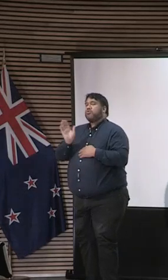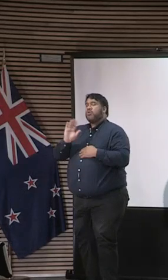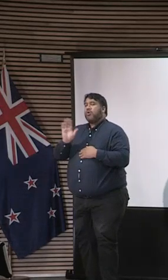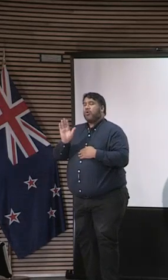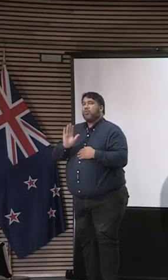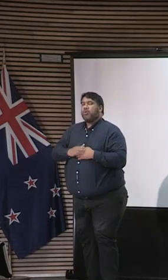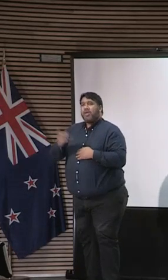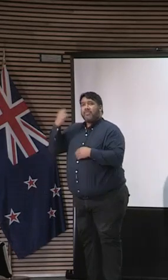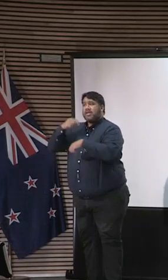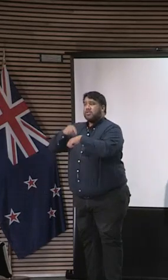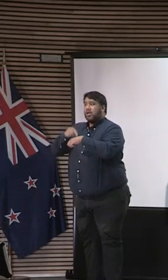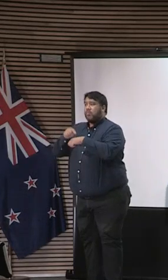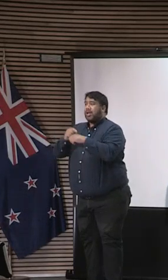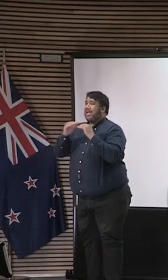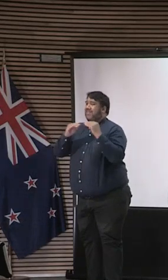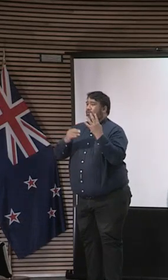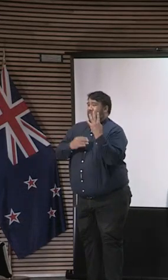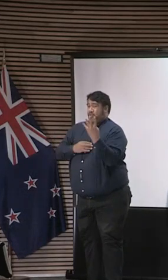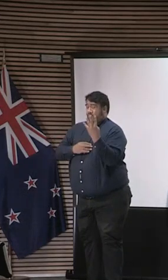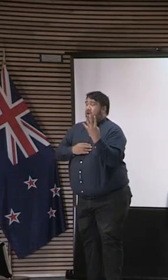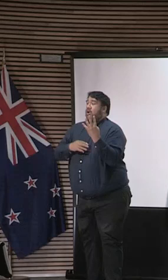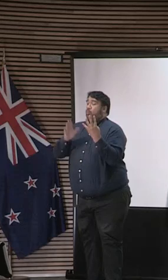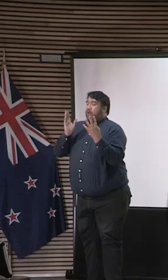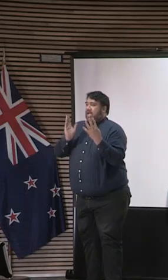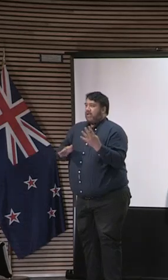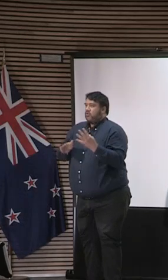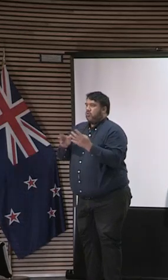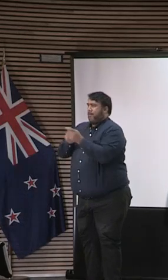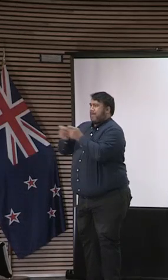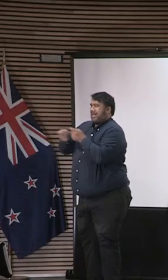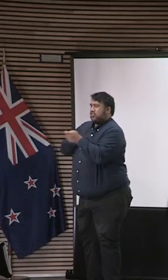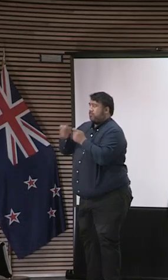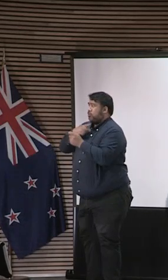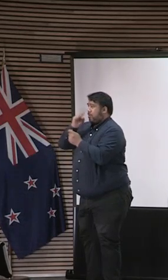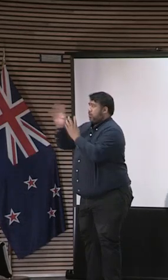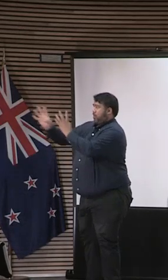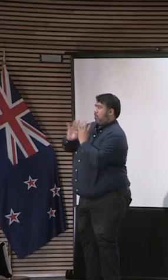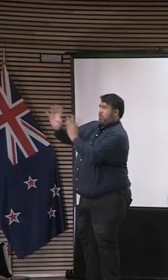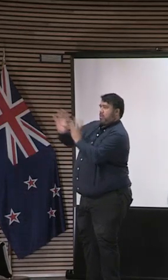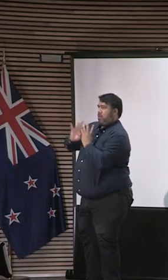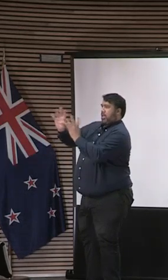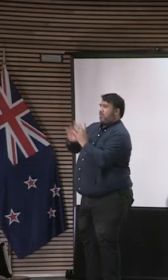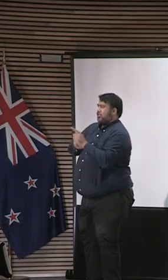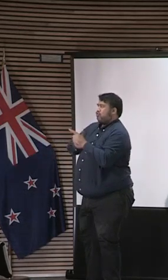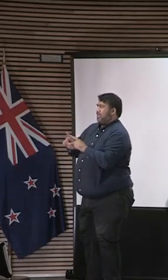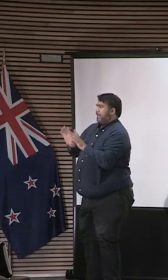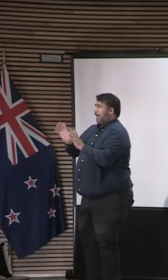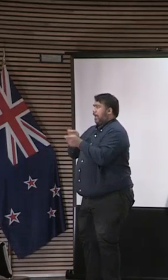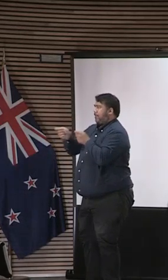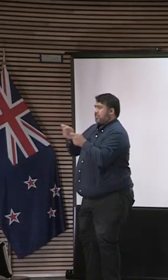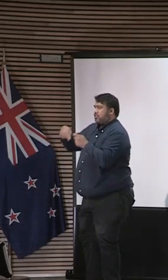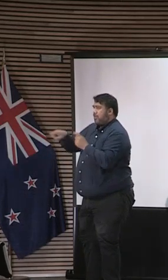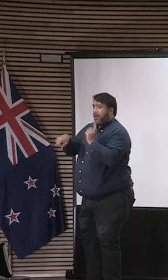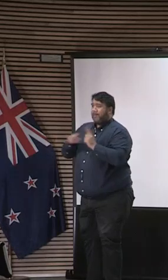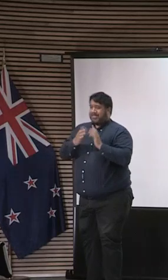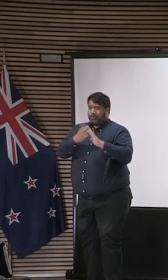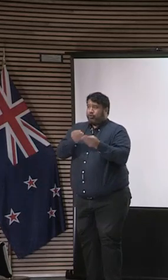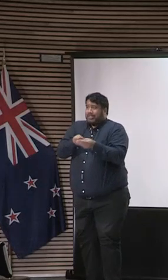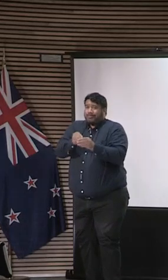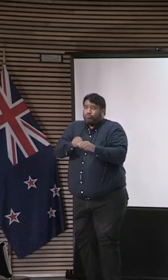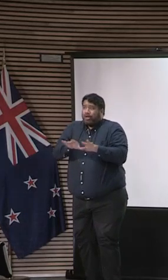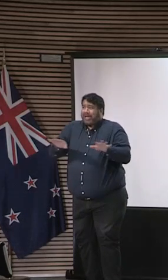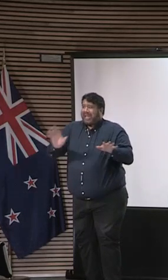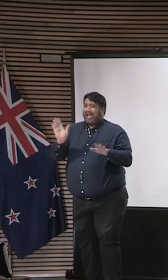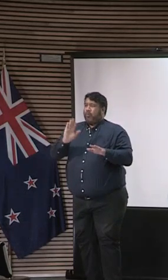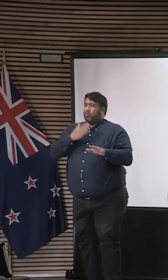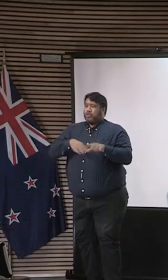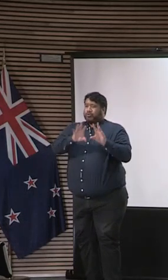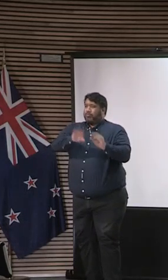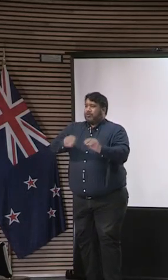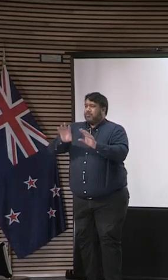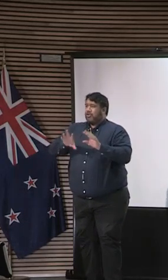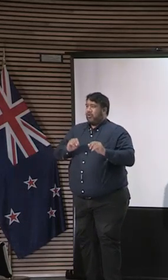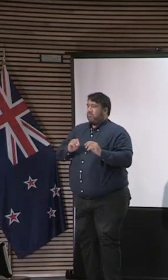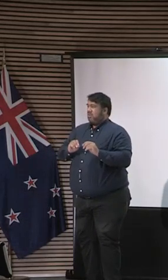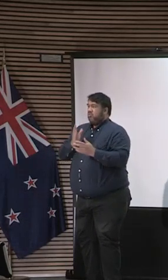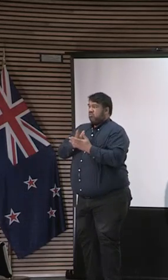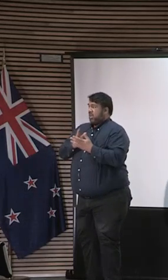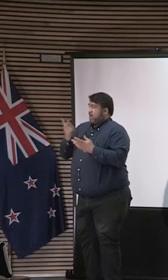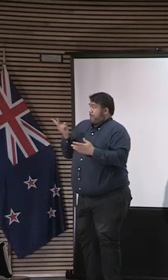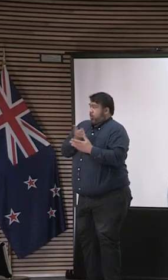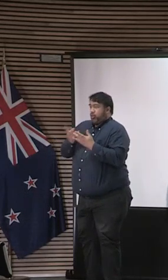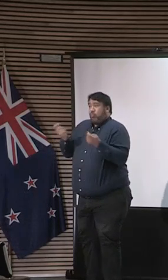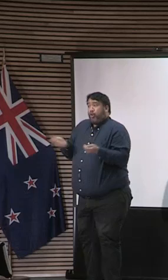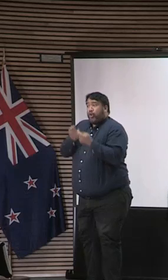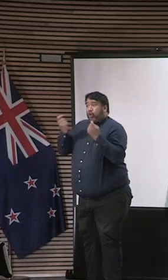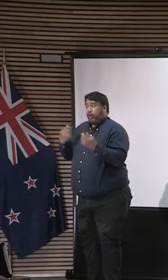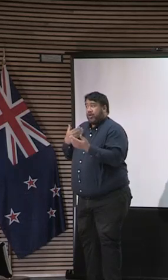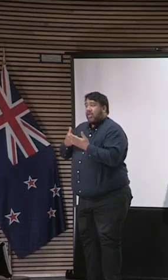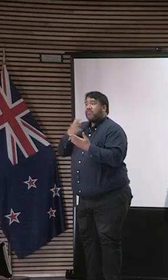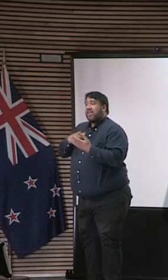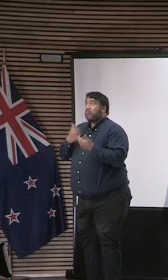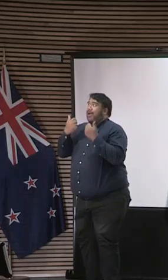mahara ki nga korero. Engari ko